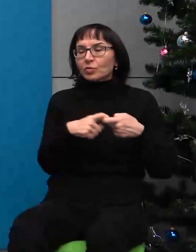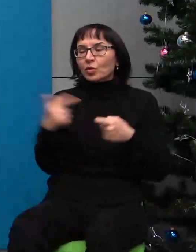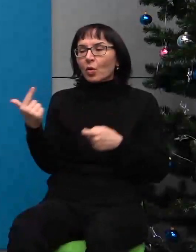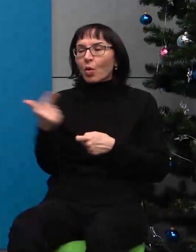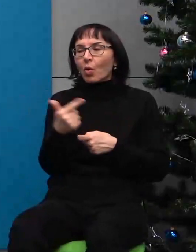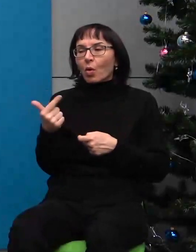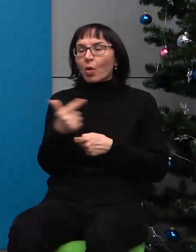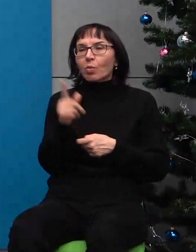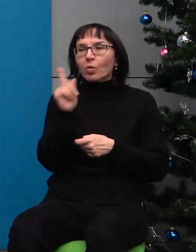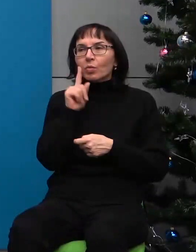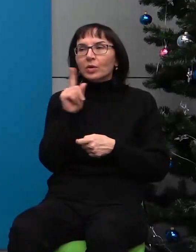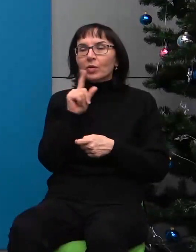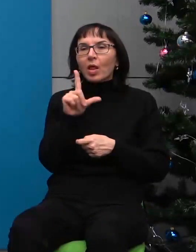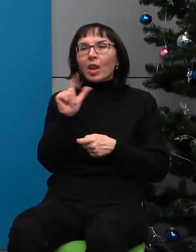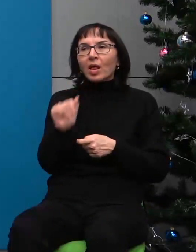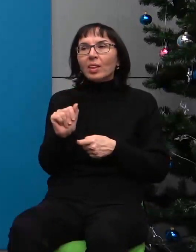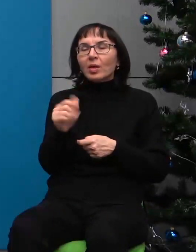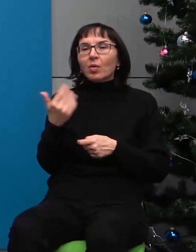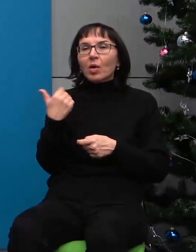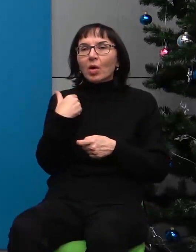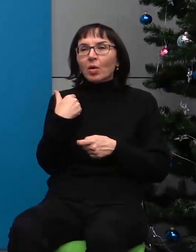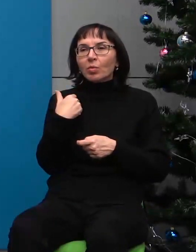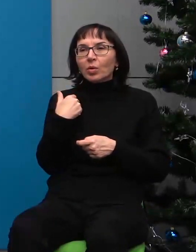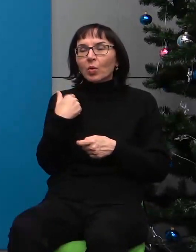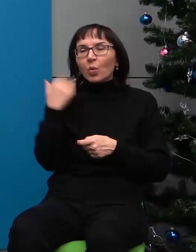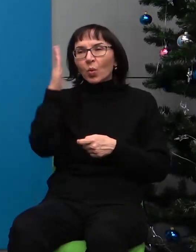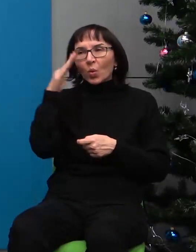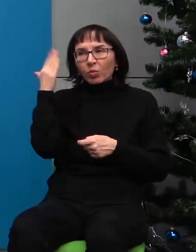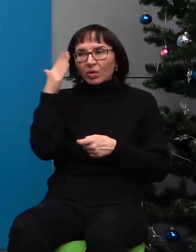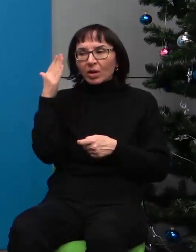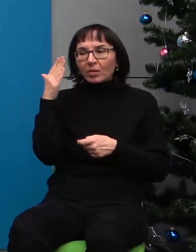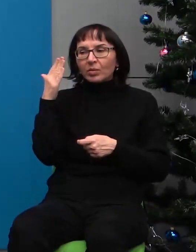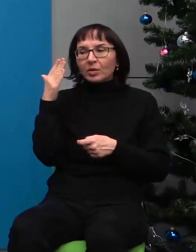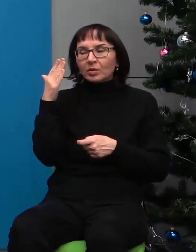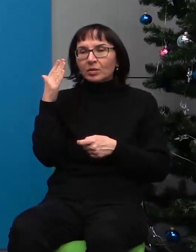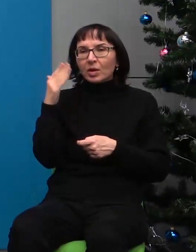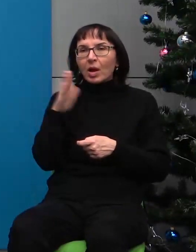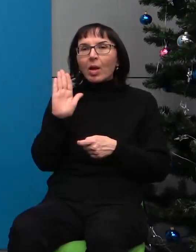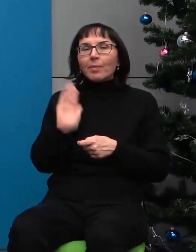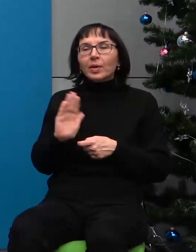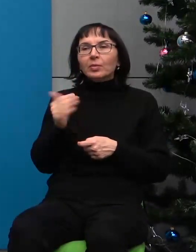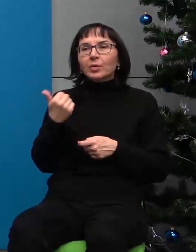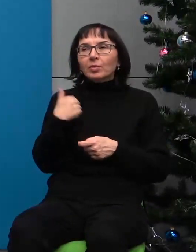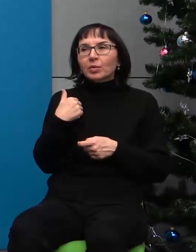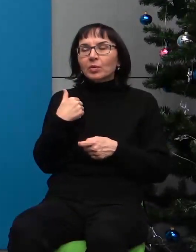Tylko Landau był dupkiem i głupkiem. Barbie był człowiekiem wybitnym.